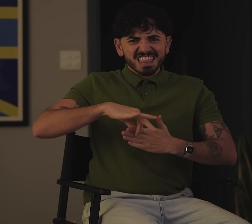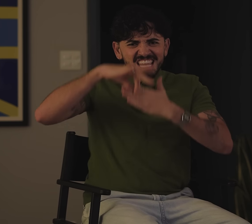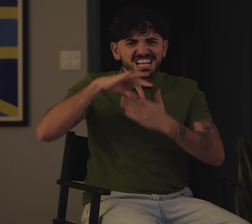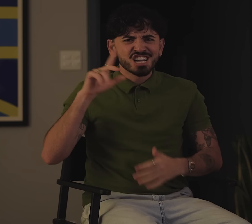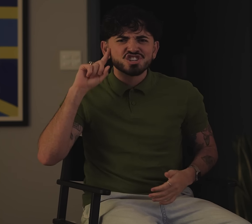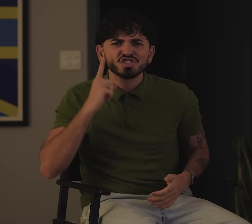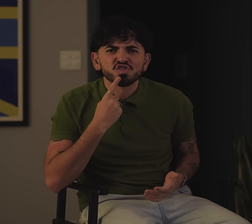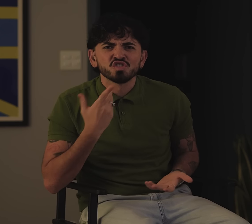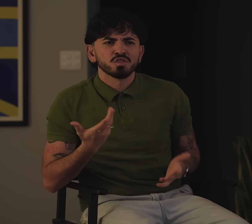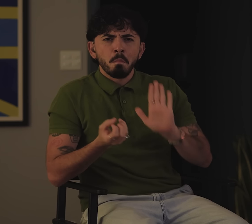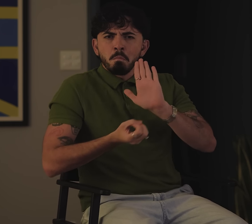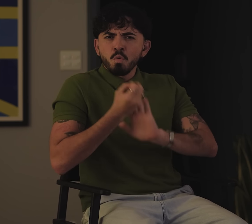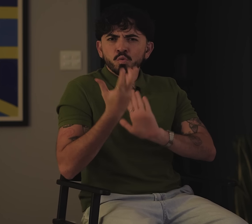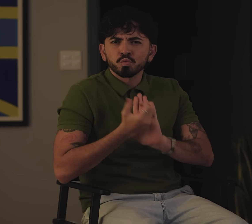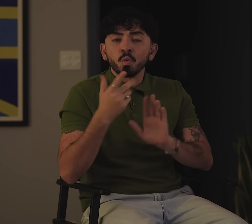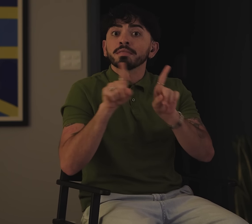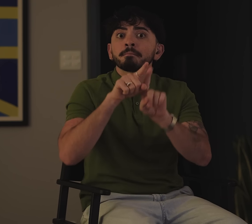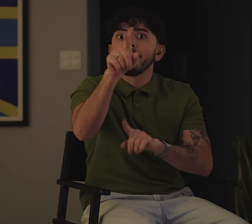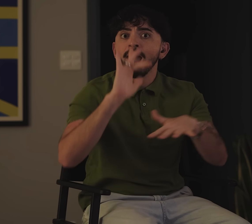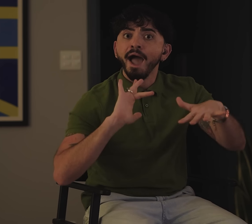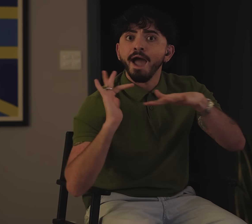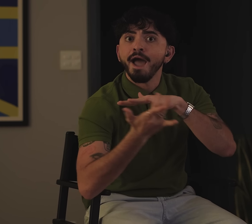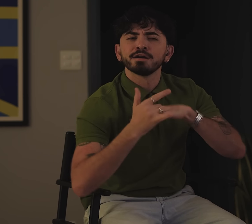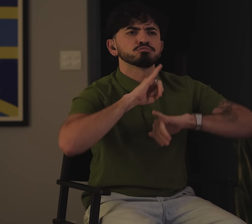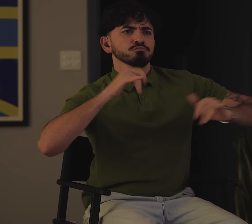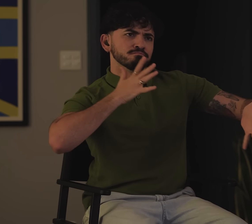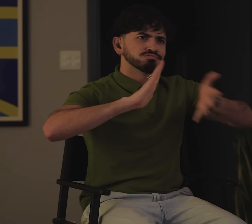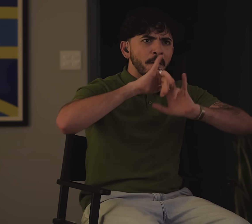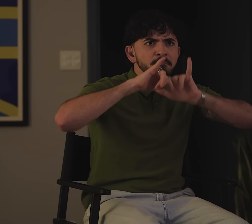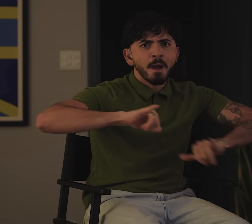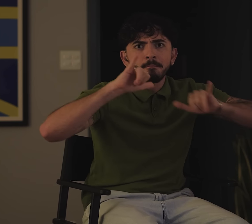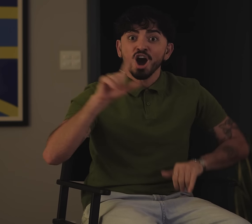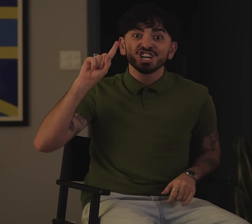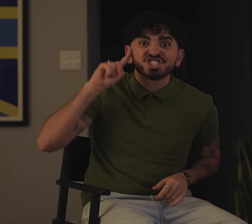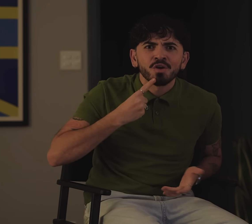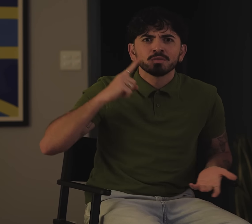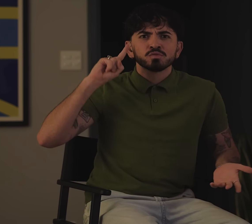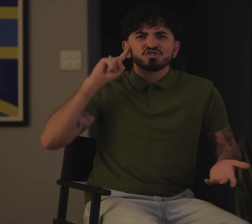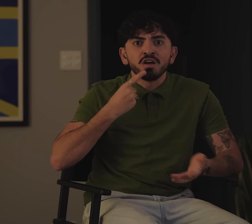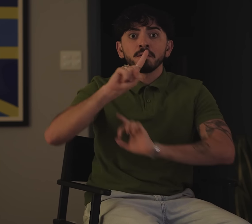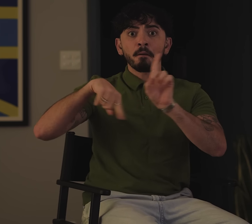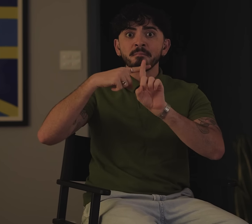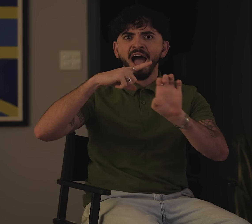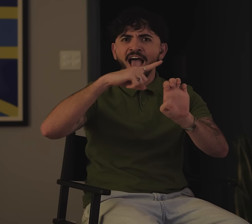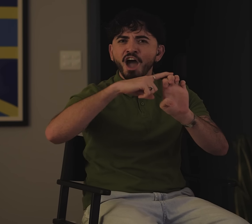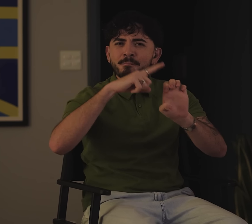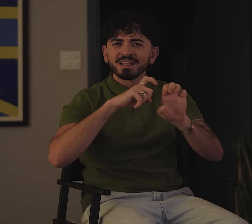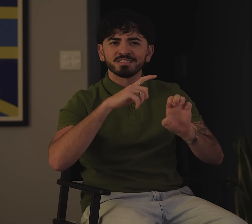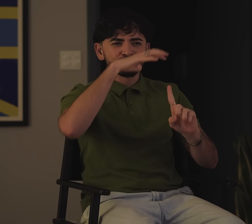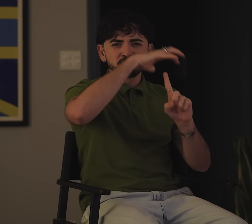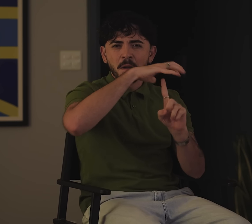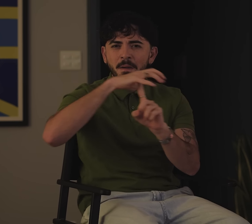na comunicação, no empreendedorismo, na liderança e tomando decisões.